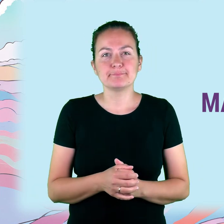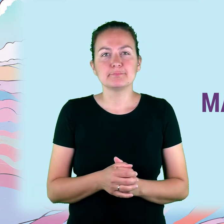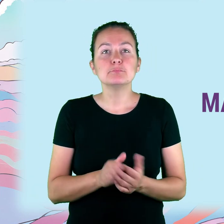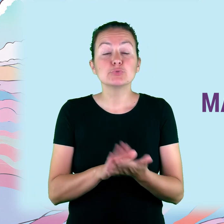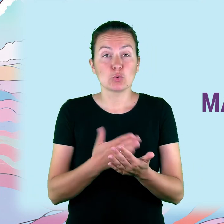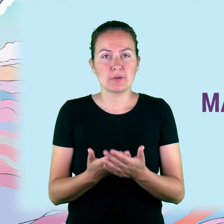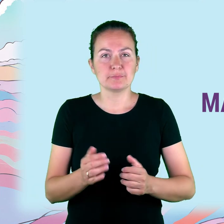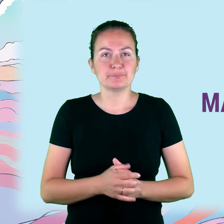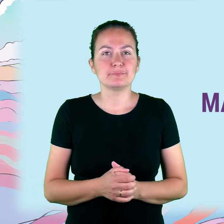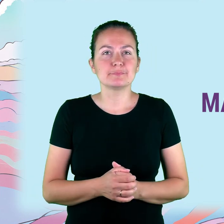Przykłady: